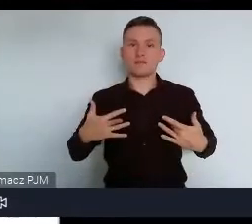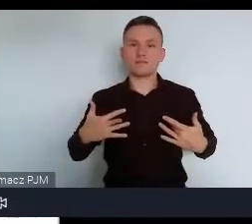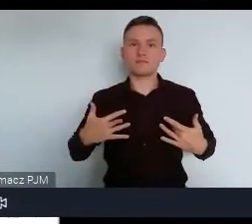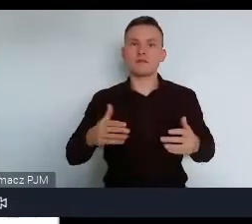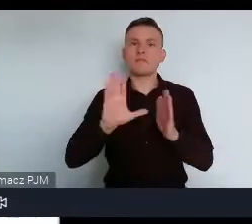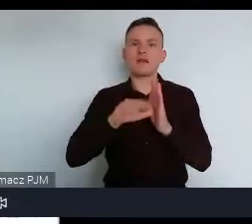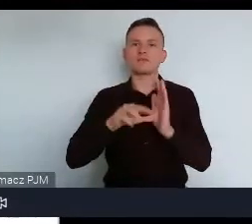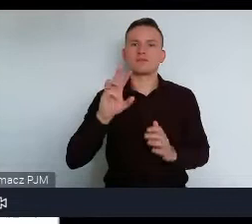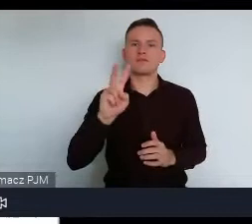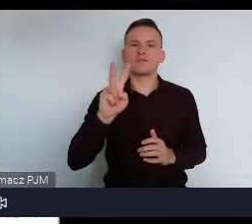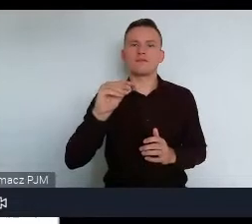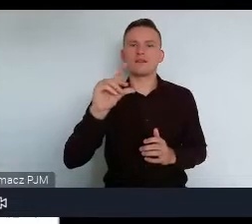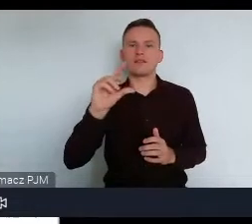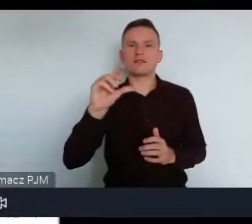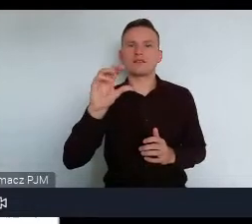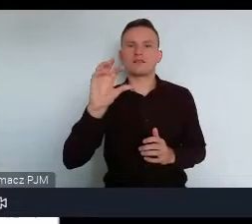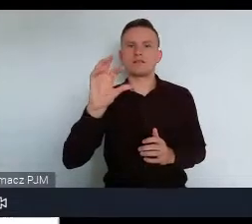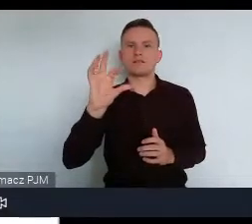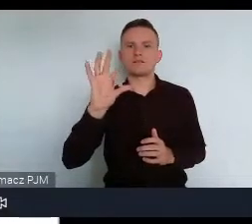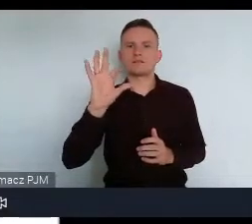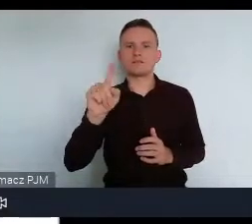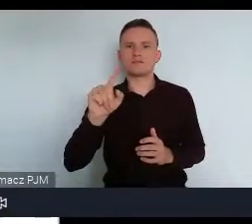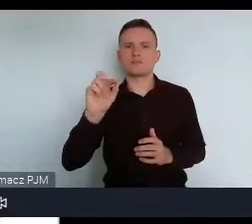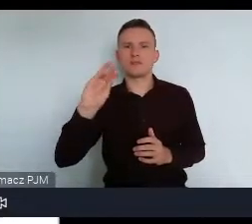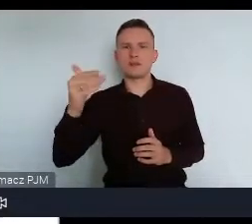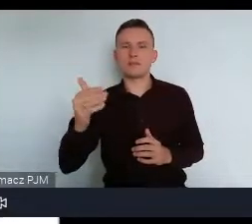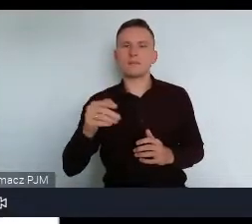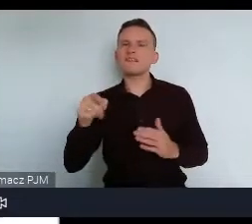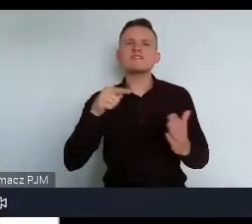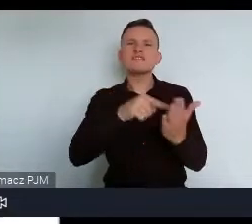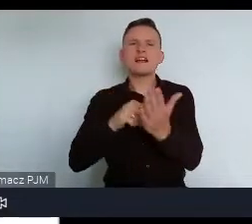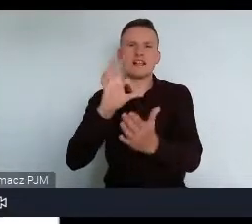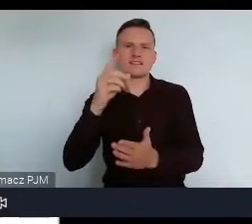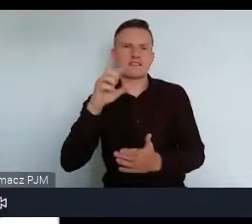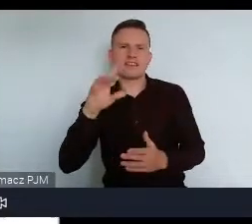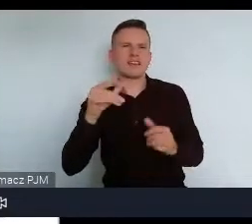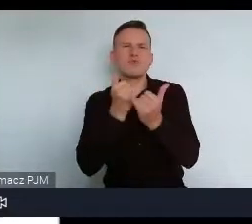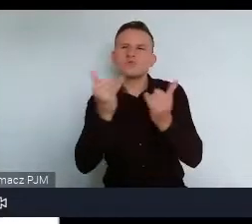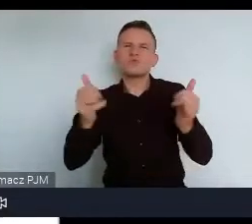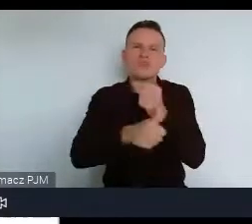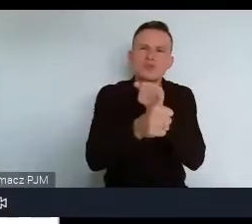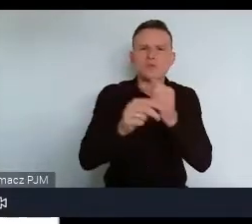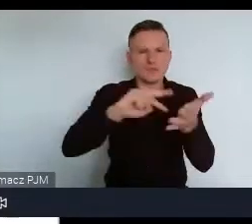cele SDG są wymieniane w różnych dokumentach strategicznych, ale miasto nie ma konkretnej strategii.